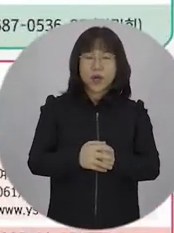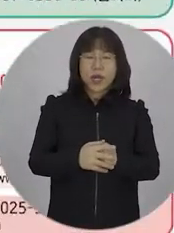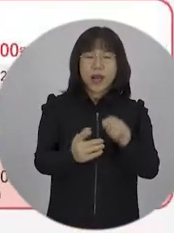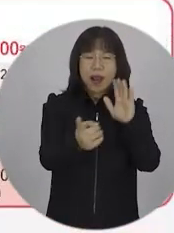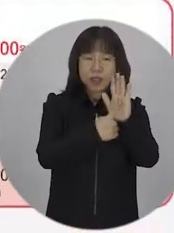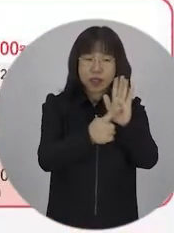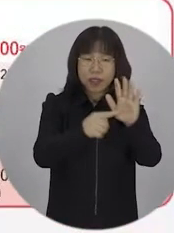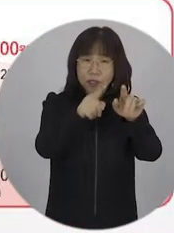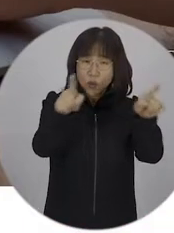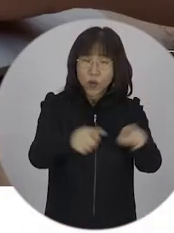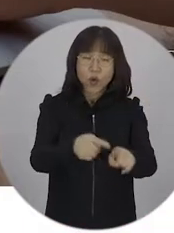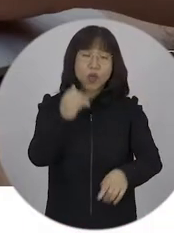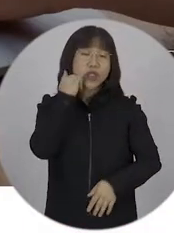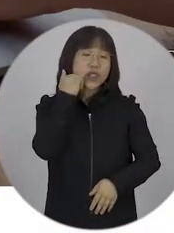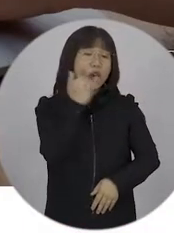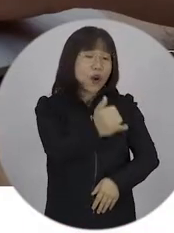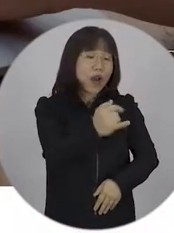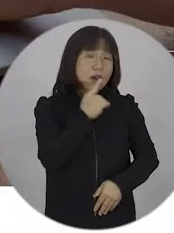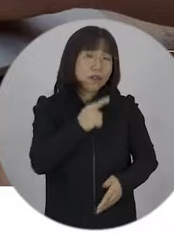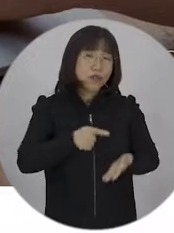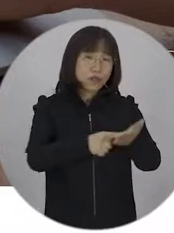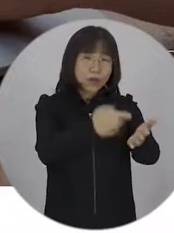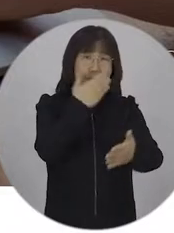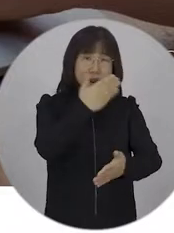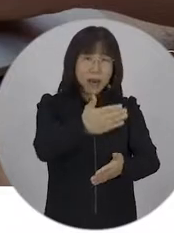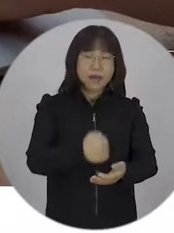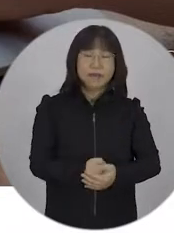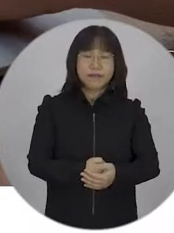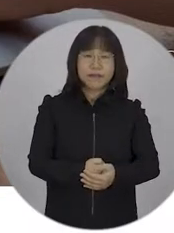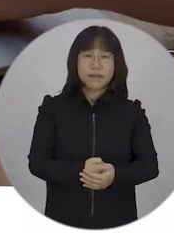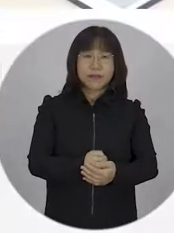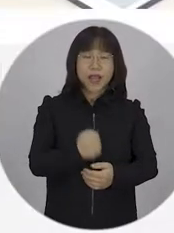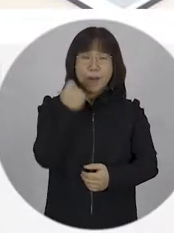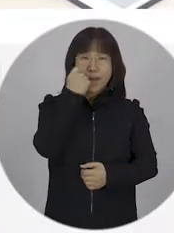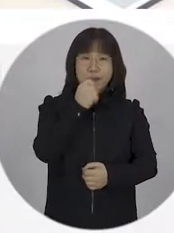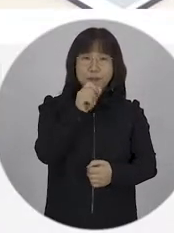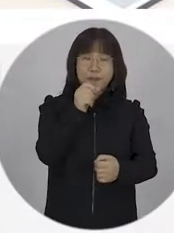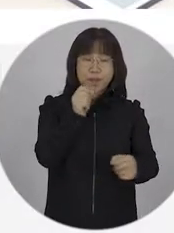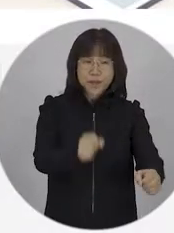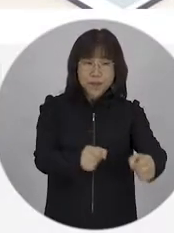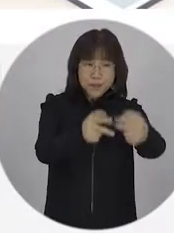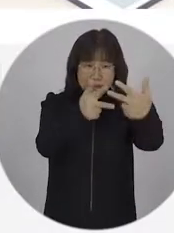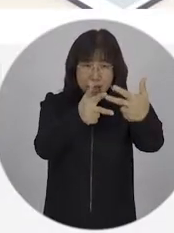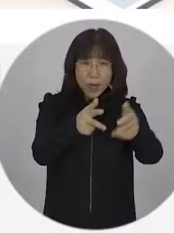agar mereka bisa memesan melalui telpon. Untuk informasi lebih lanjut tentang pasar konkret online ini,